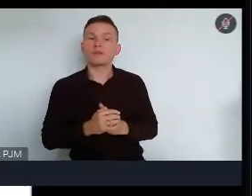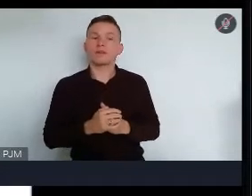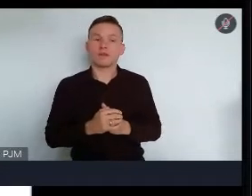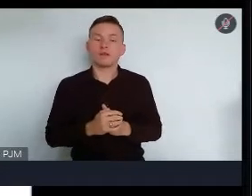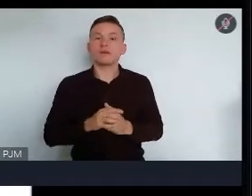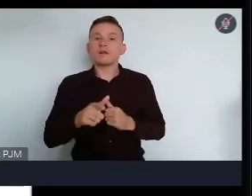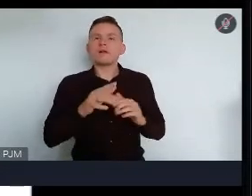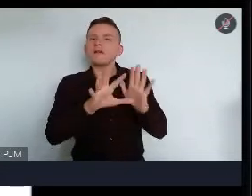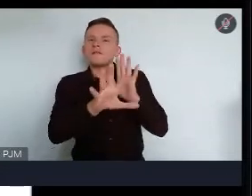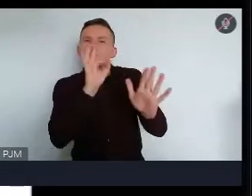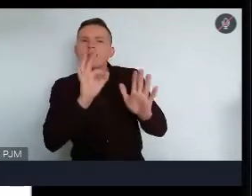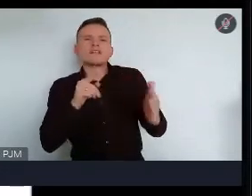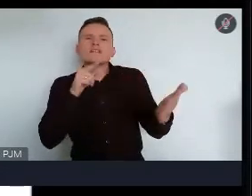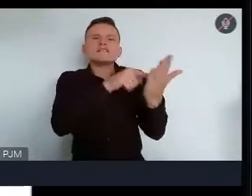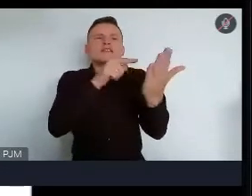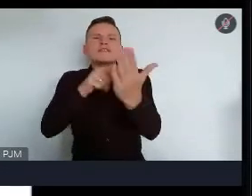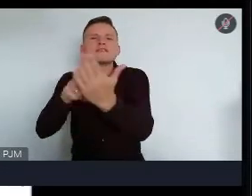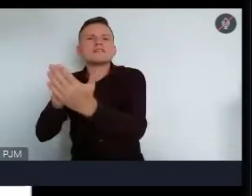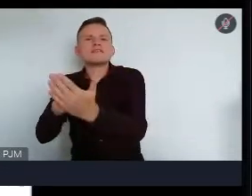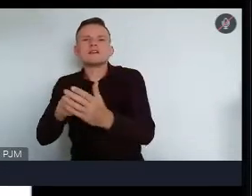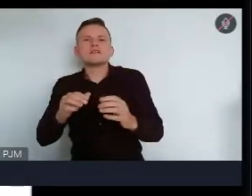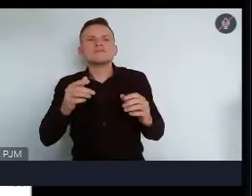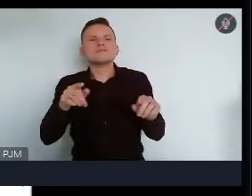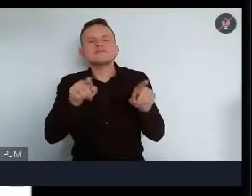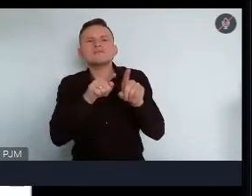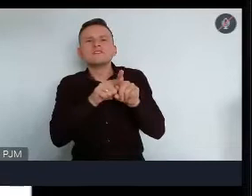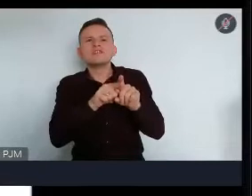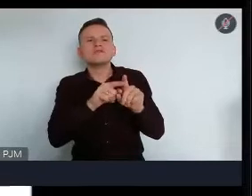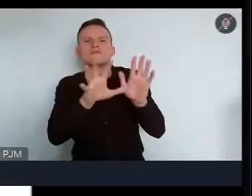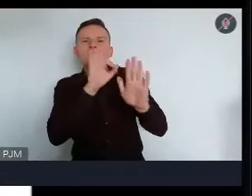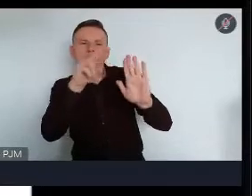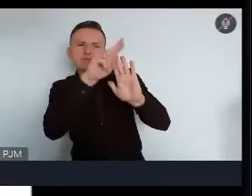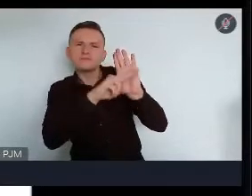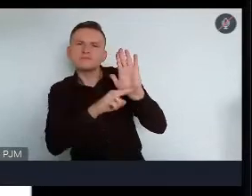w oparciu o które chcecie ocenić swoją strategię lub projekt Europejskie Ramy dla Zrównoważonych Miast